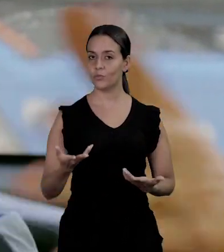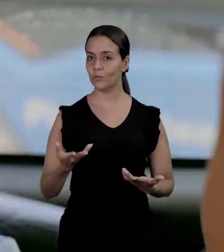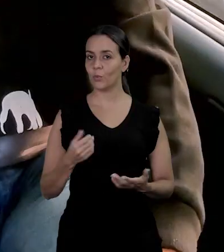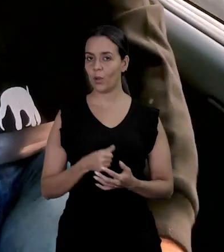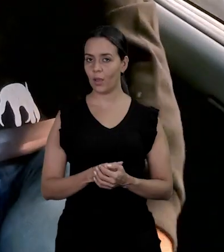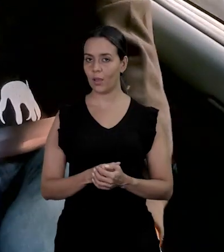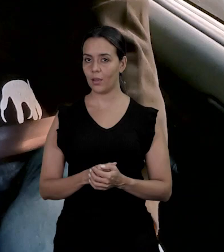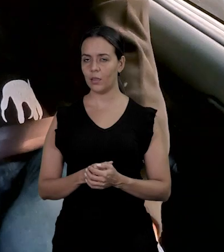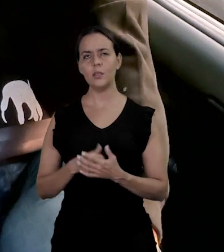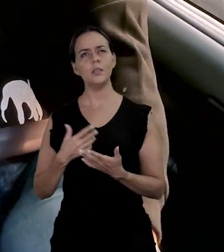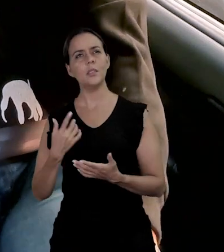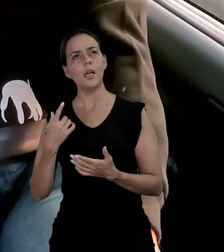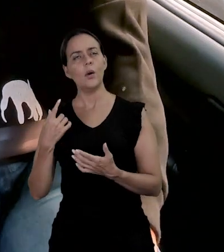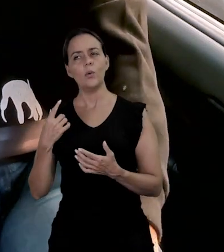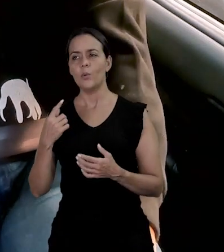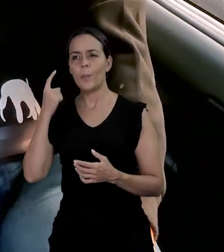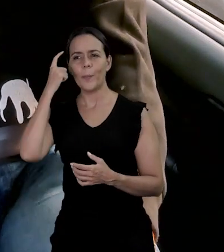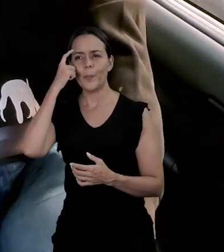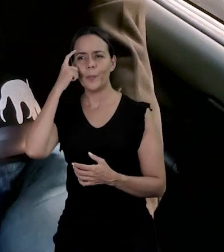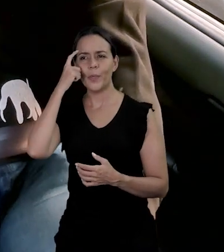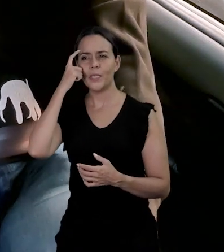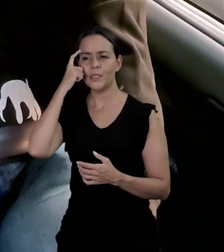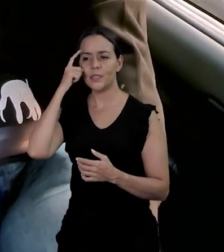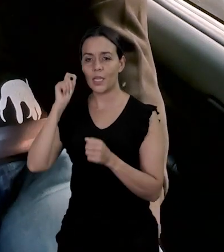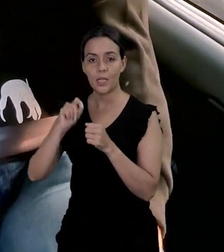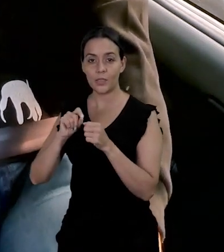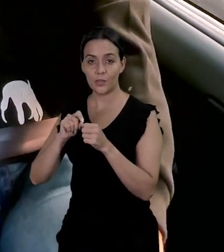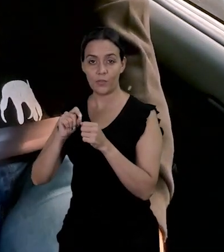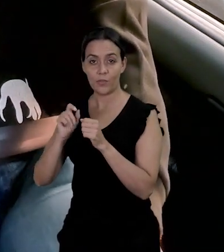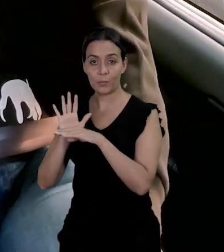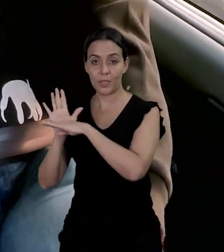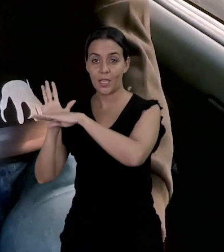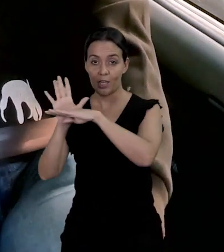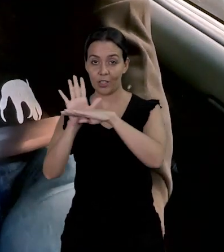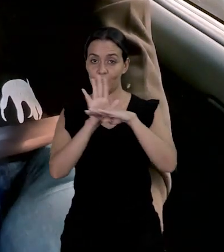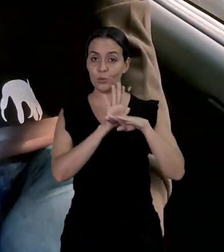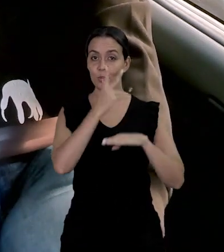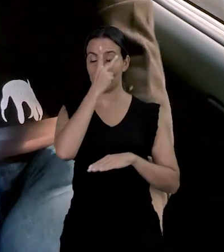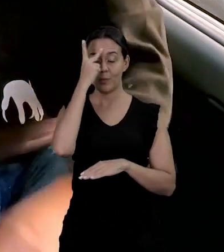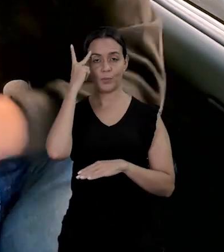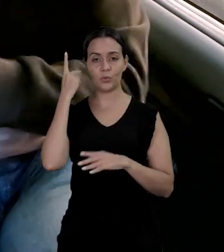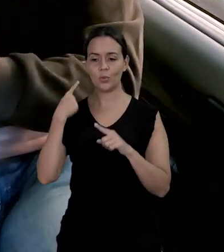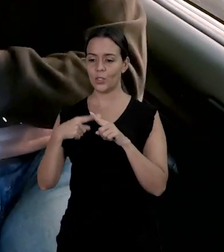E se faz pensando, porque as pessoas têm algo em comum Sim, exatamente. Tem elementos comuns, que